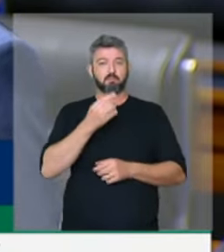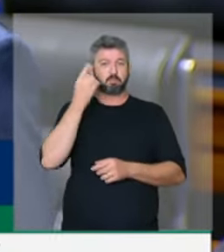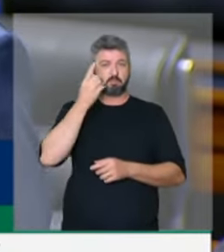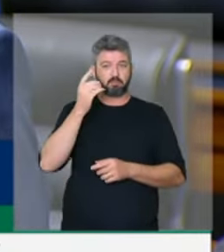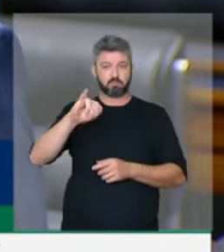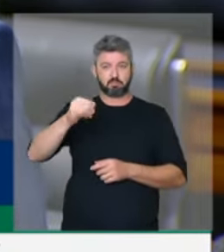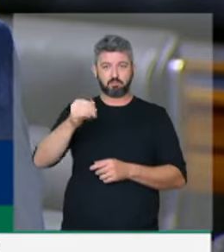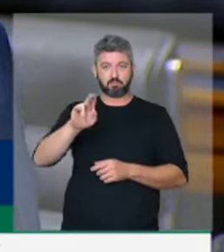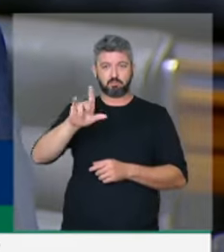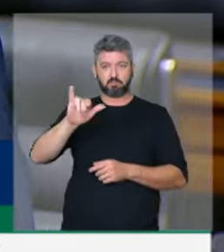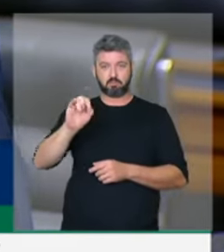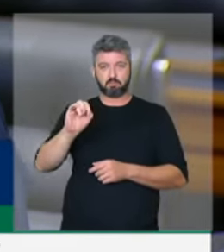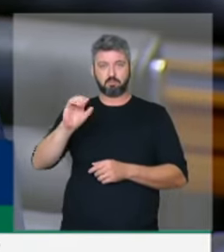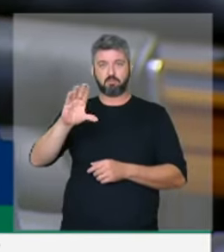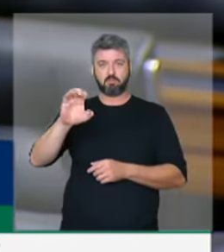ELE.... QUE ELE SUGERIA É ...